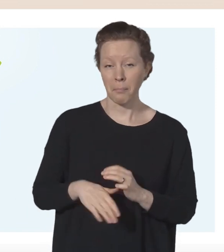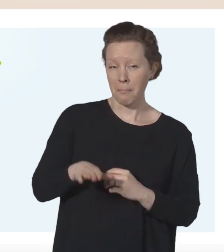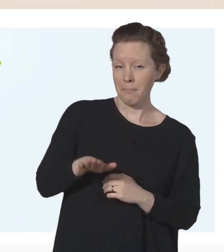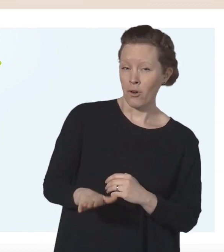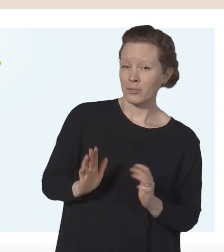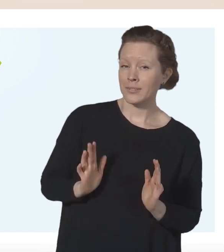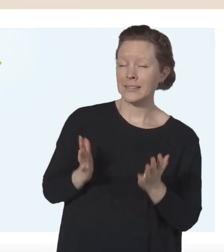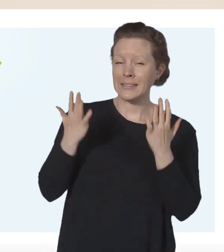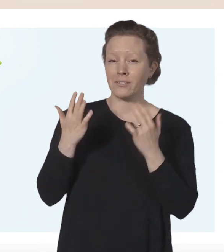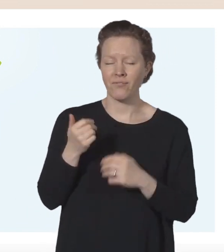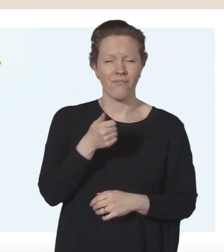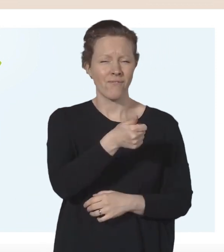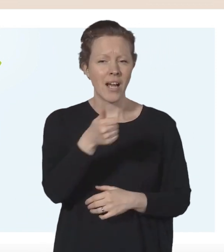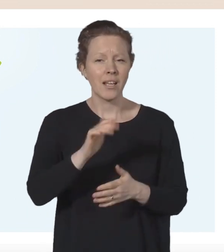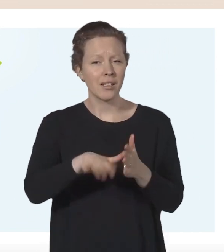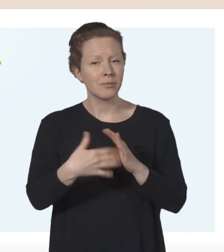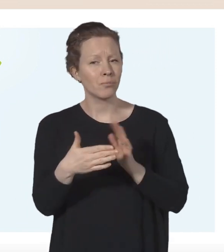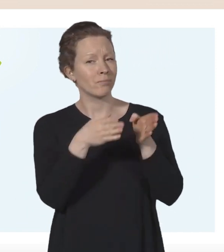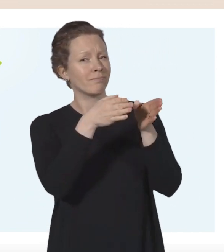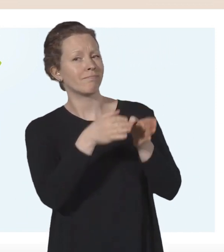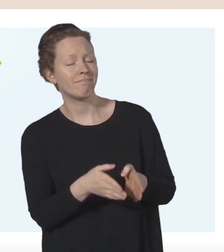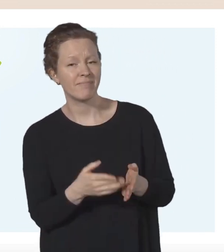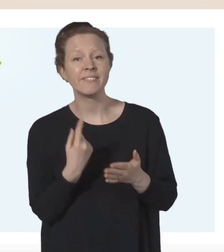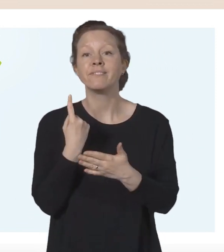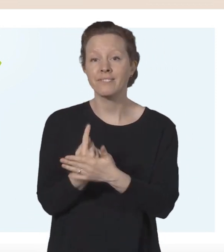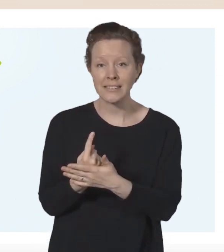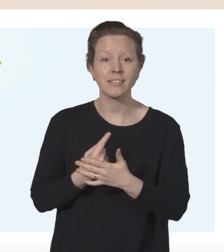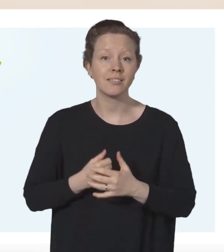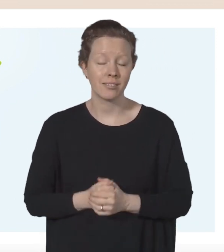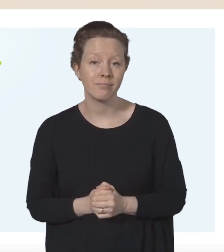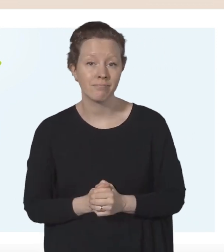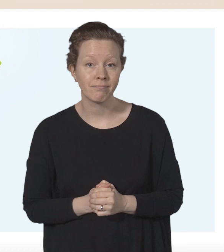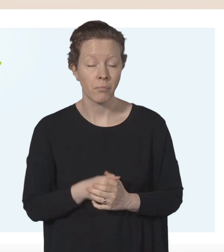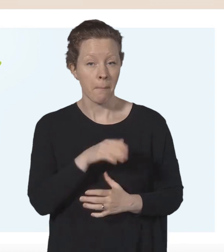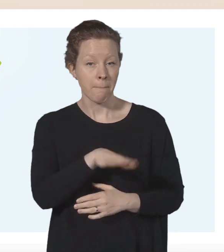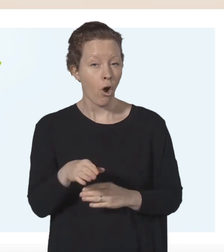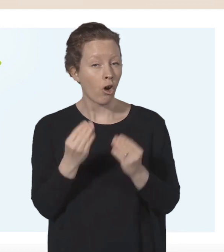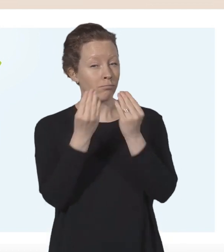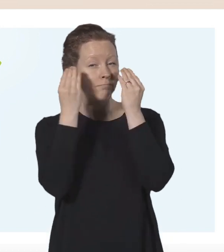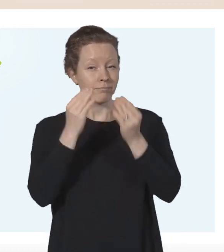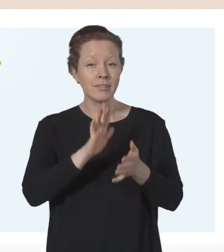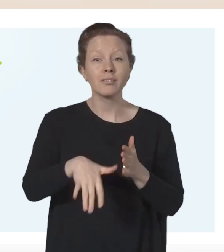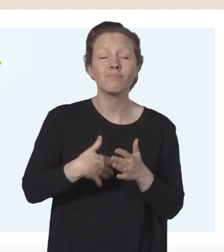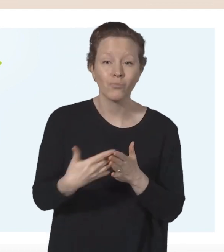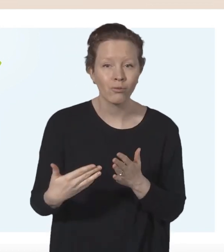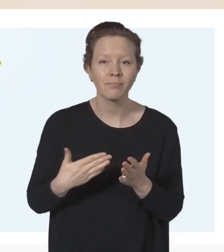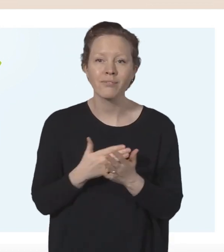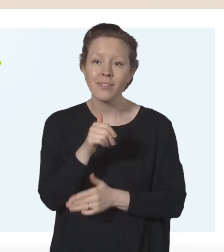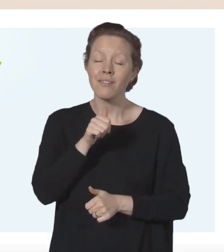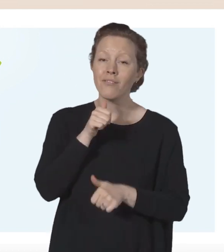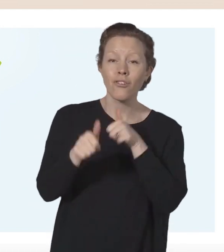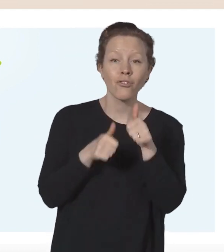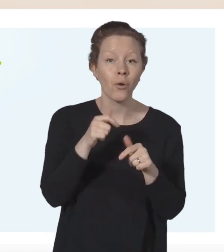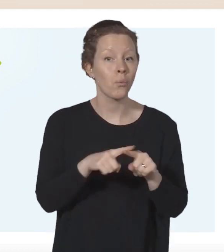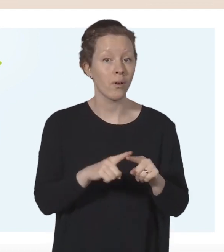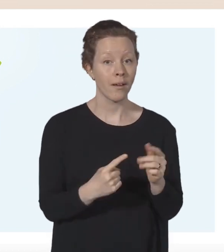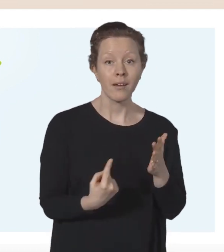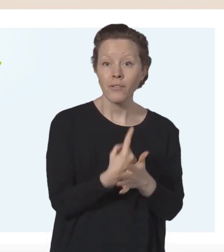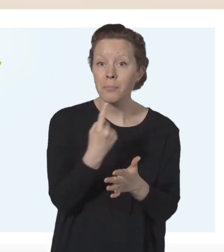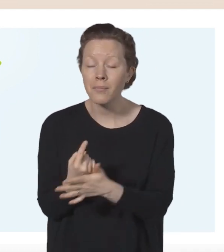Varje teckenspråkig människa är viktig i barnets liv. Barnet lär sig teckenspråk genom att i olika sammanhang -